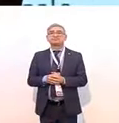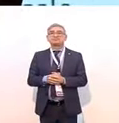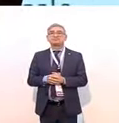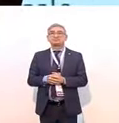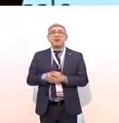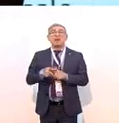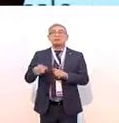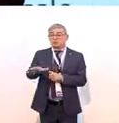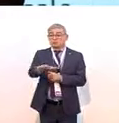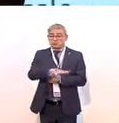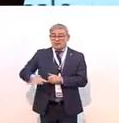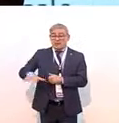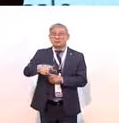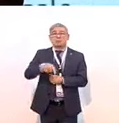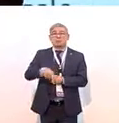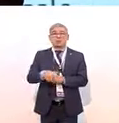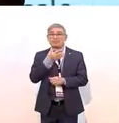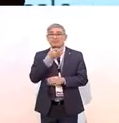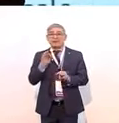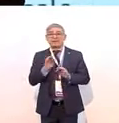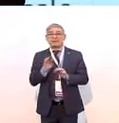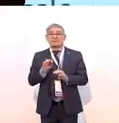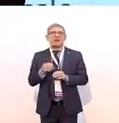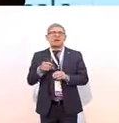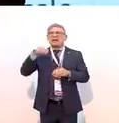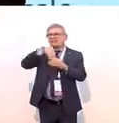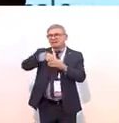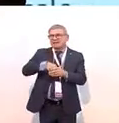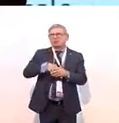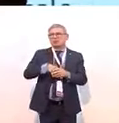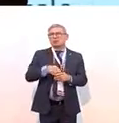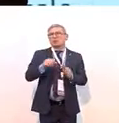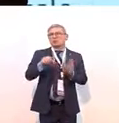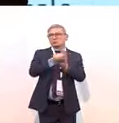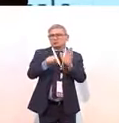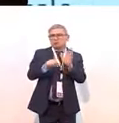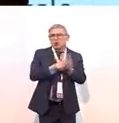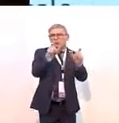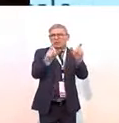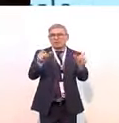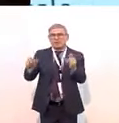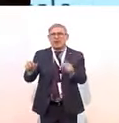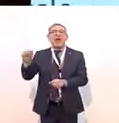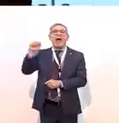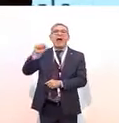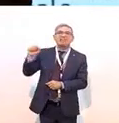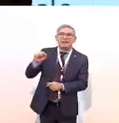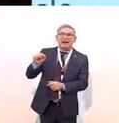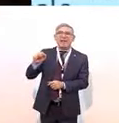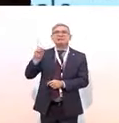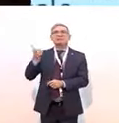territorio con storie devastanti. Con Andrea, con Gennaro, ci siamo stati qualche mese fa.